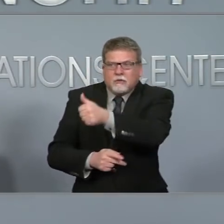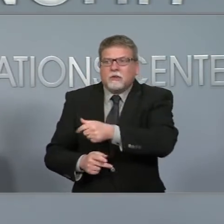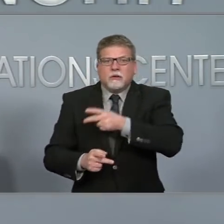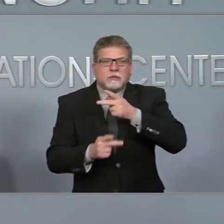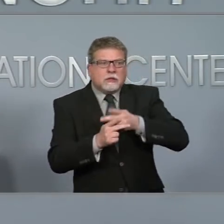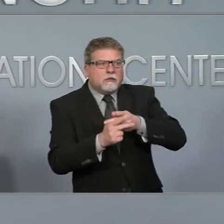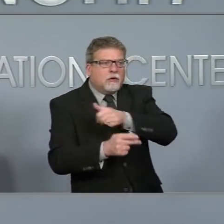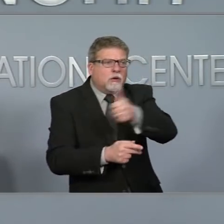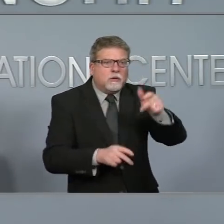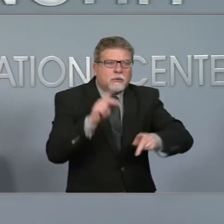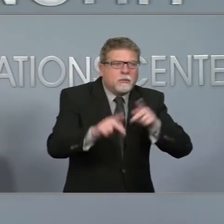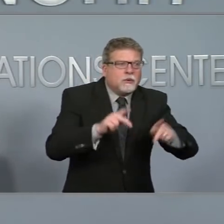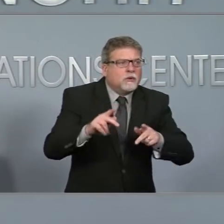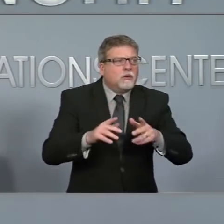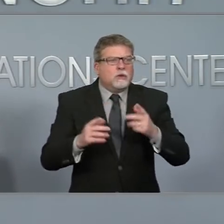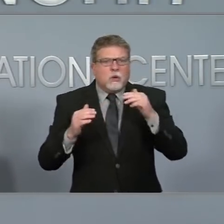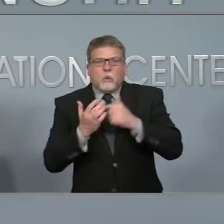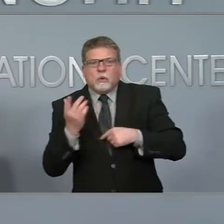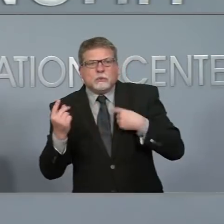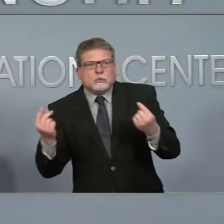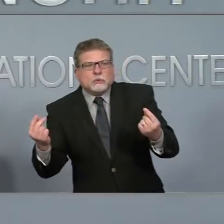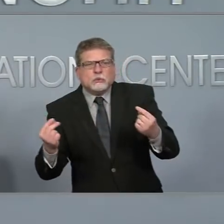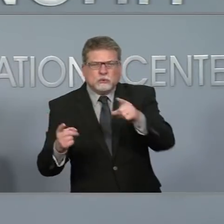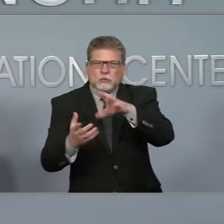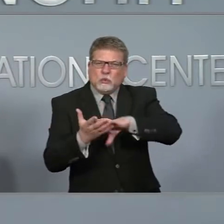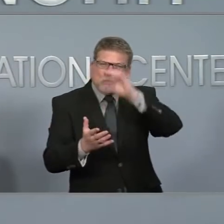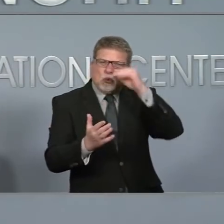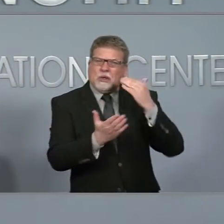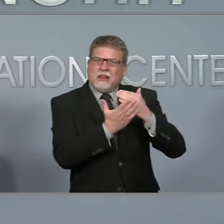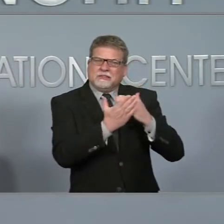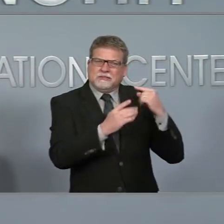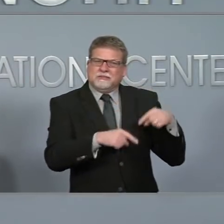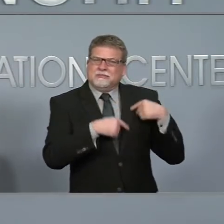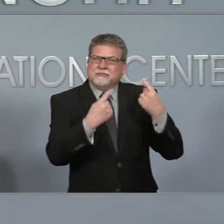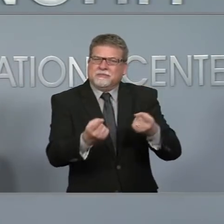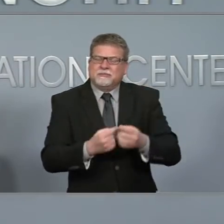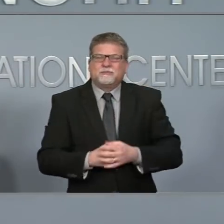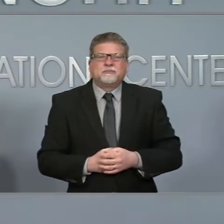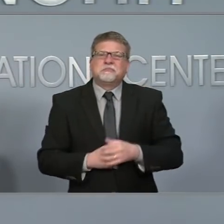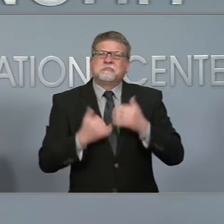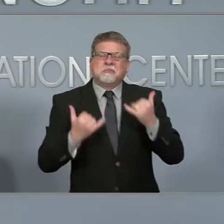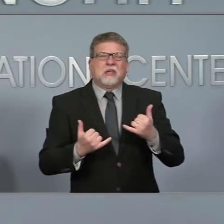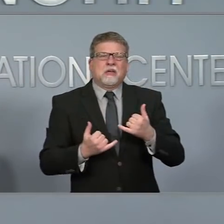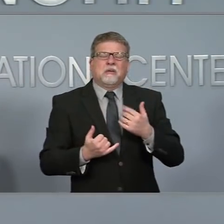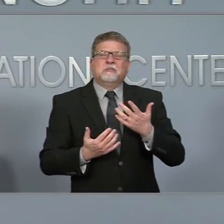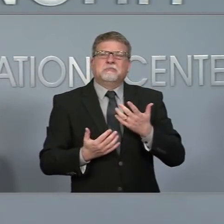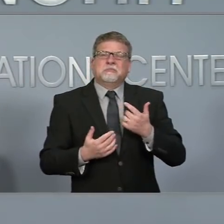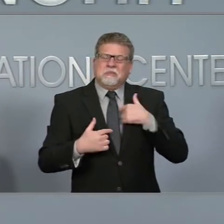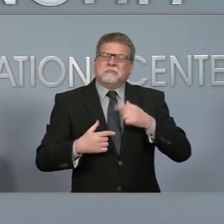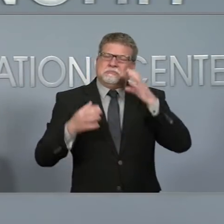el refuerzo, haga la gente sabe